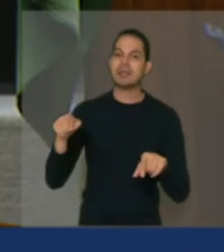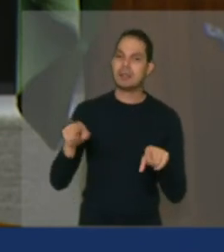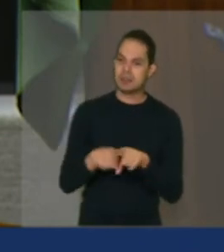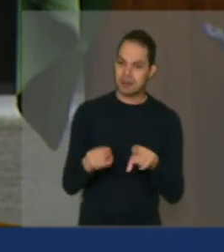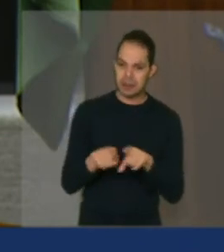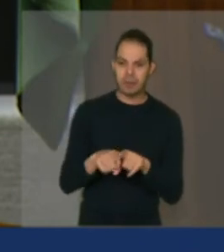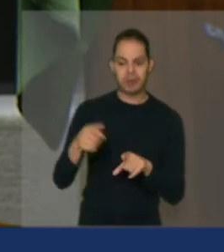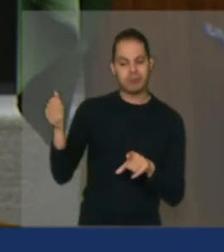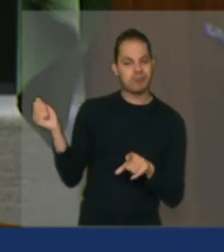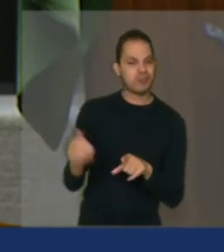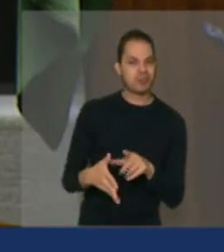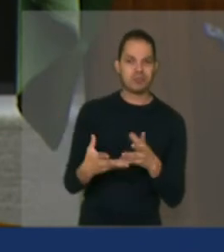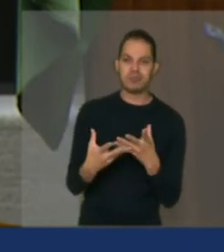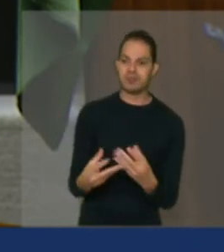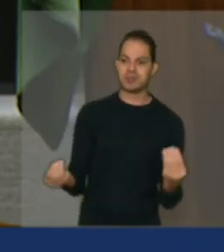ENTREGUE A QUALQUER COISA. -- [PRESIDENTE]: OK,